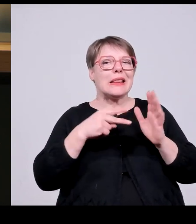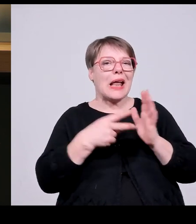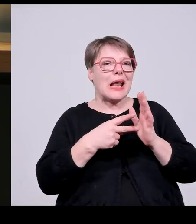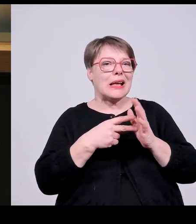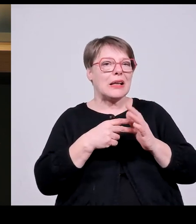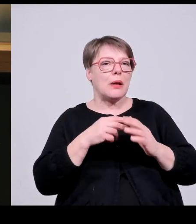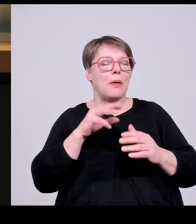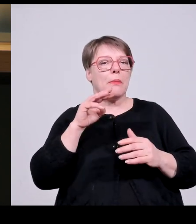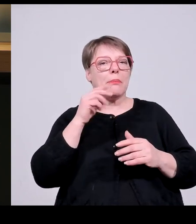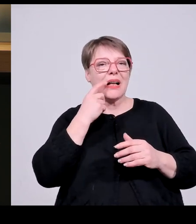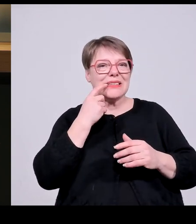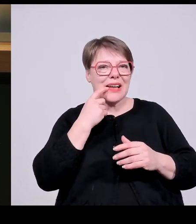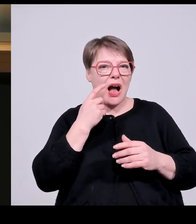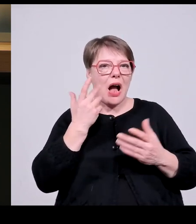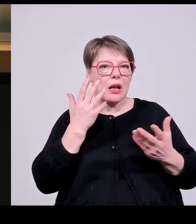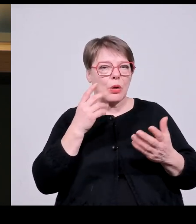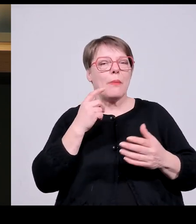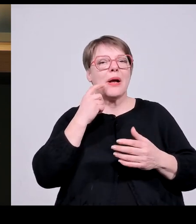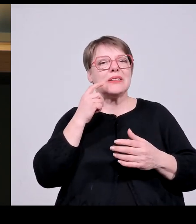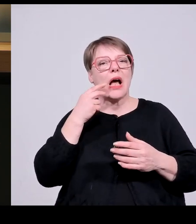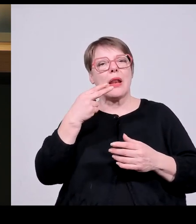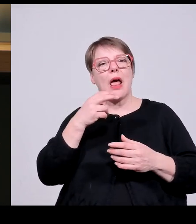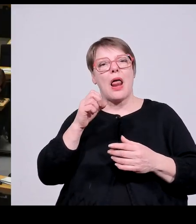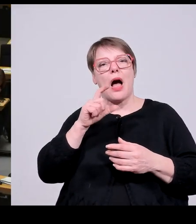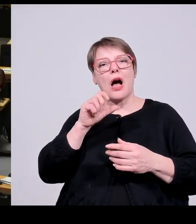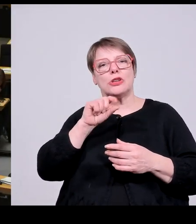den Wirtschaftsverkehr besser zu zu leiten.(Beifall)